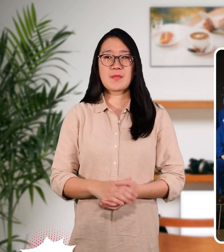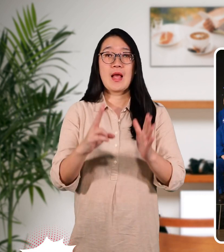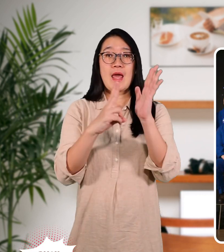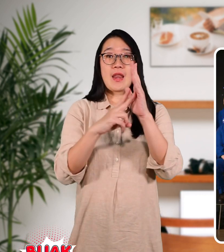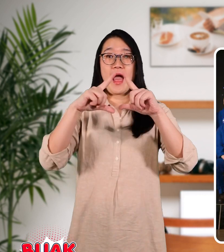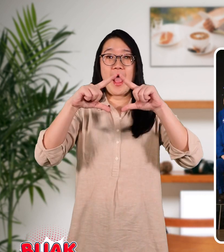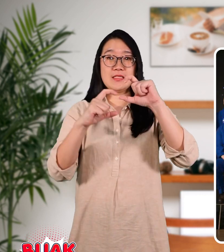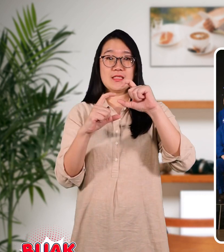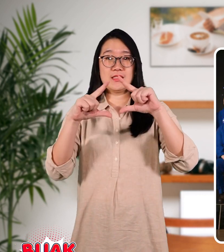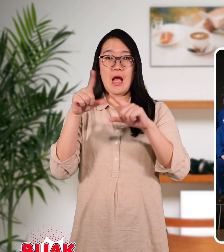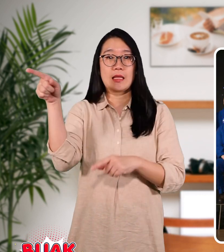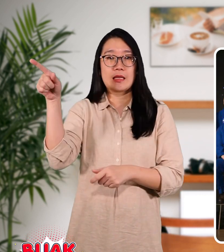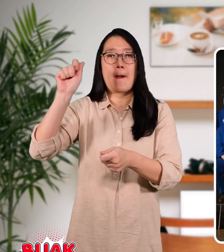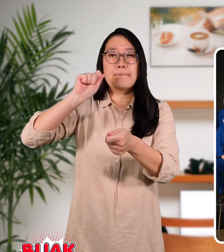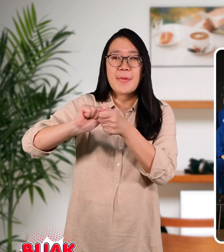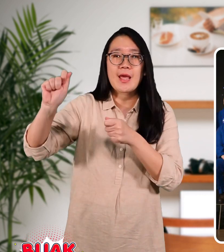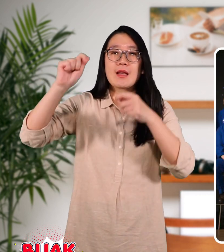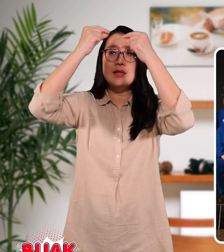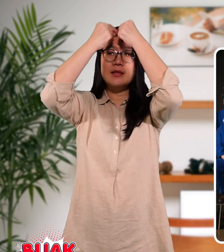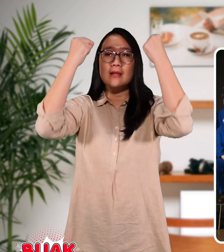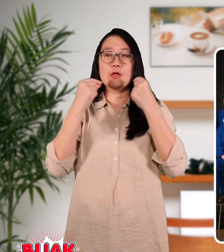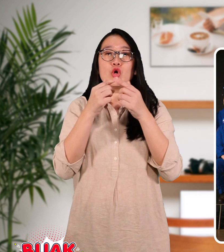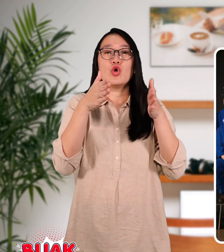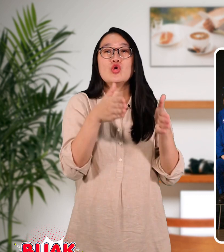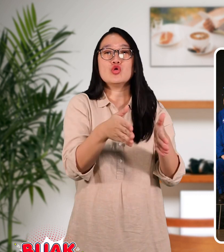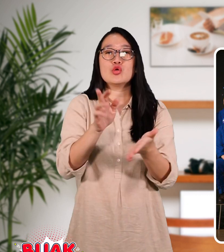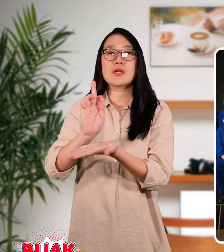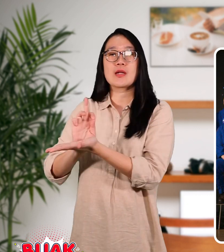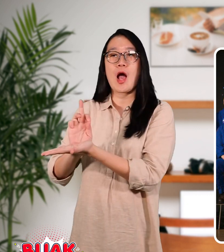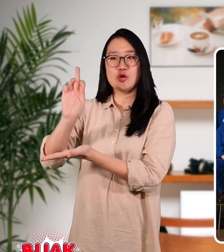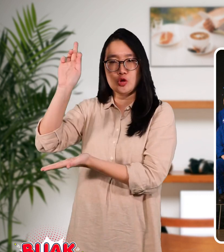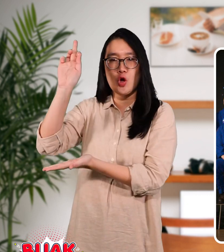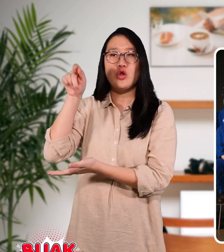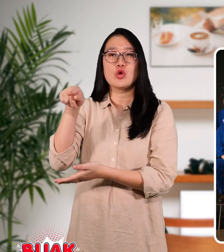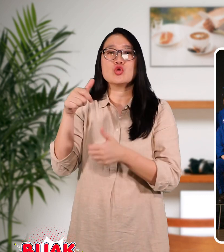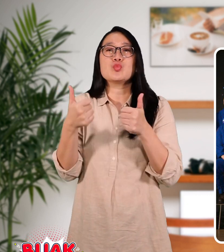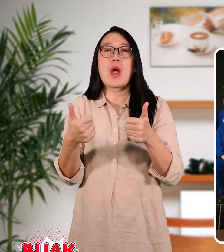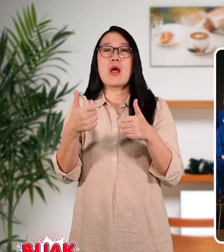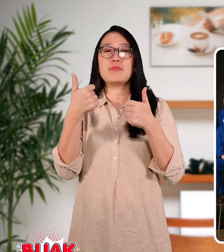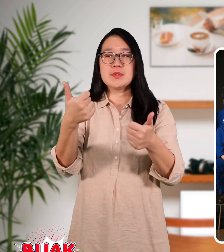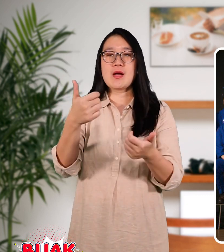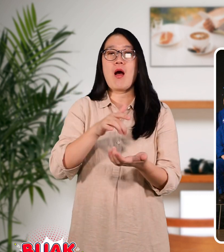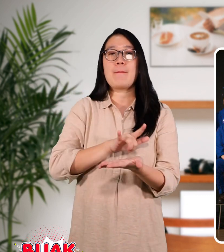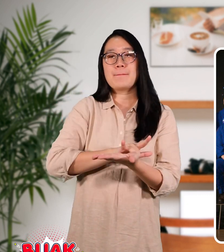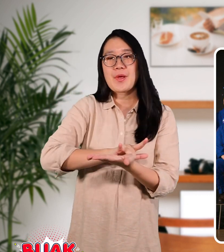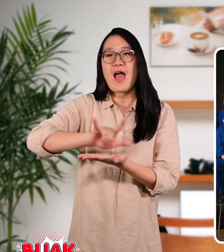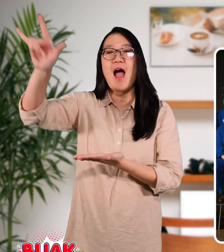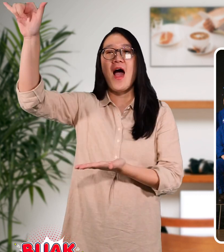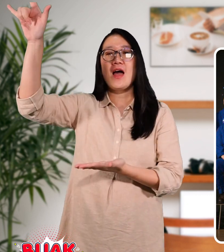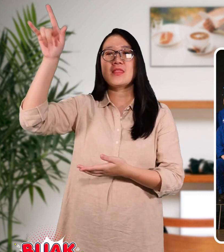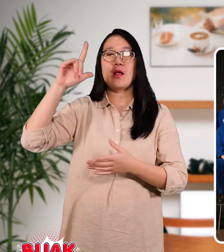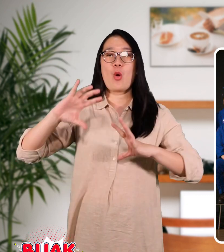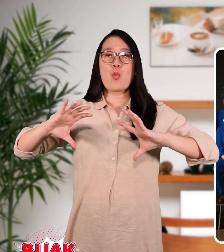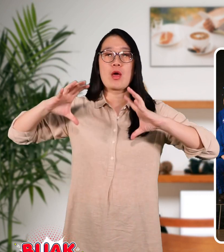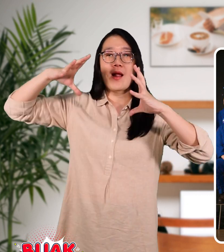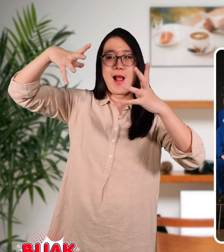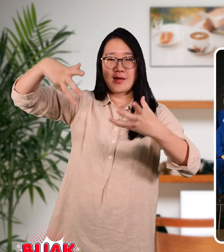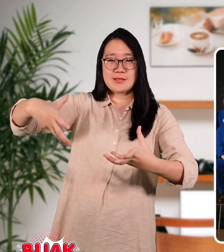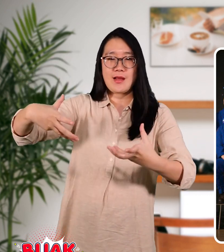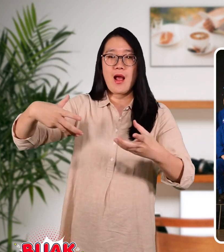NASA bikin hijab khusus astronot supaya bisa berangkat ke luar angkasa.